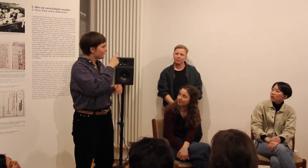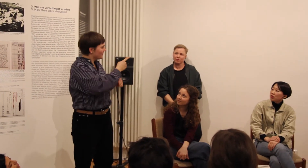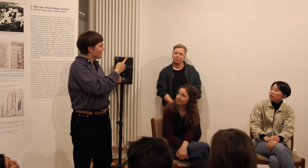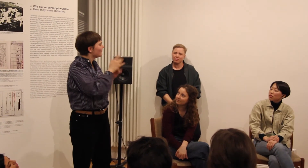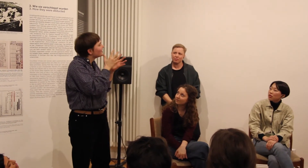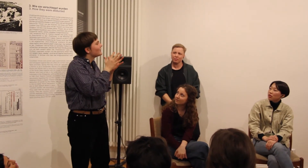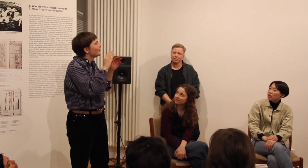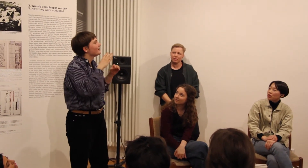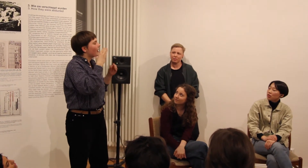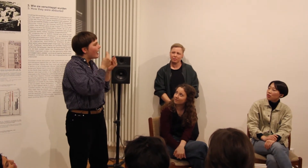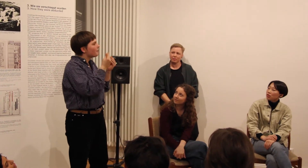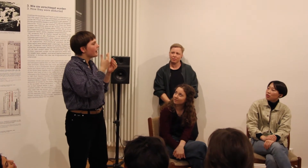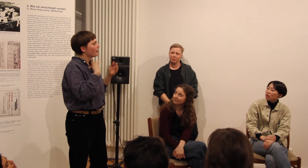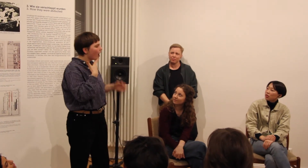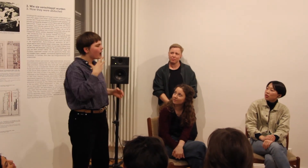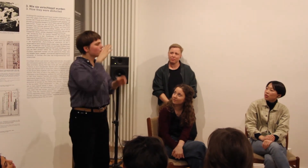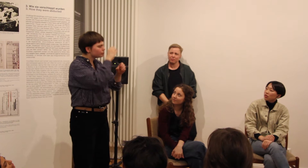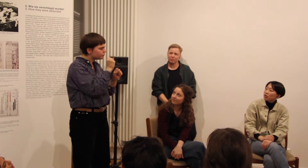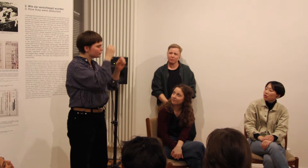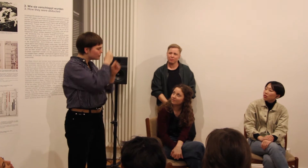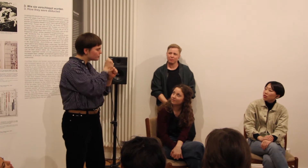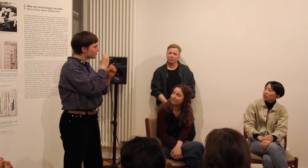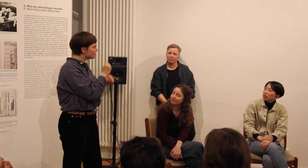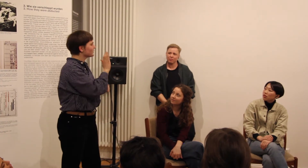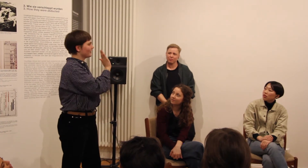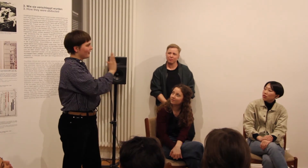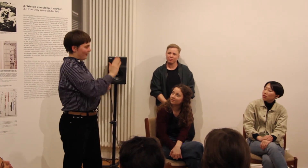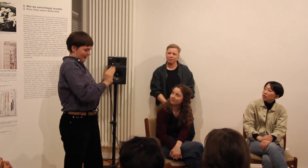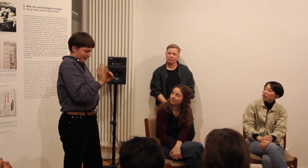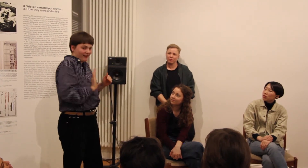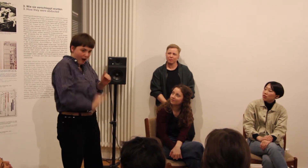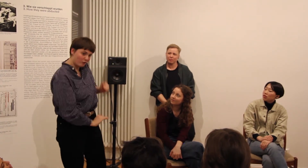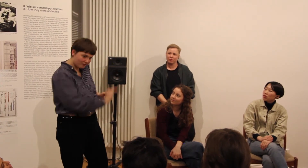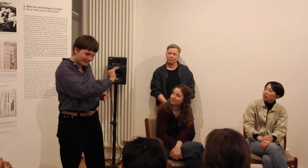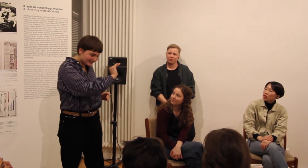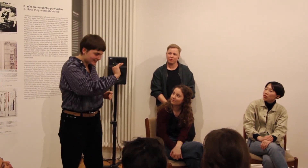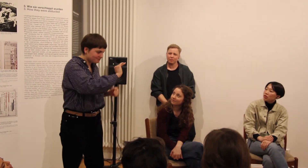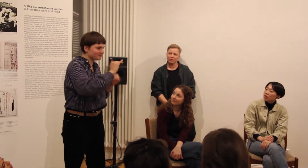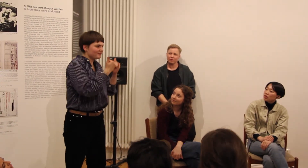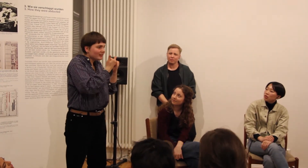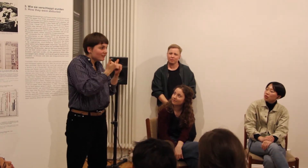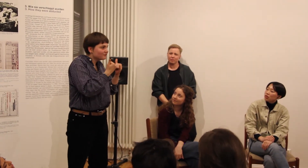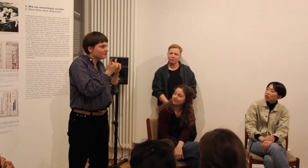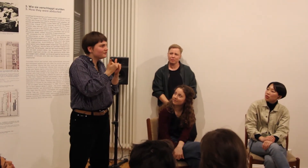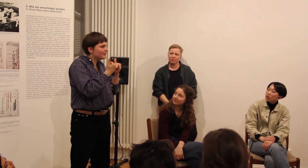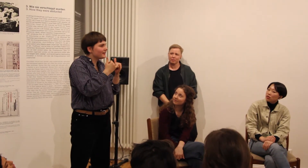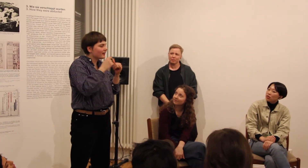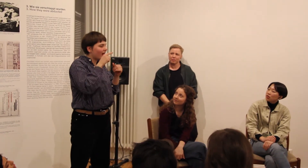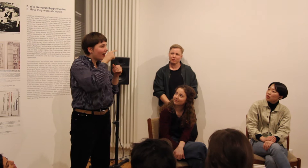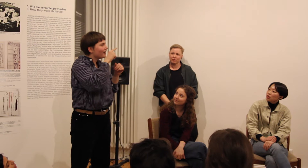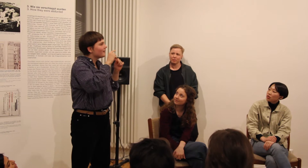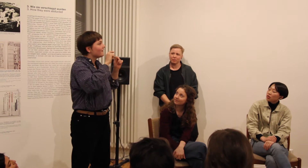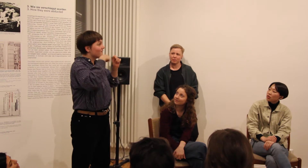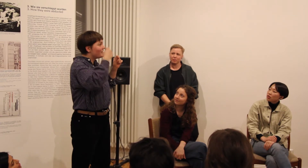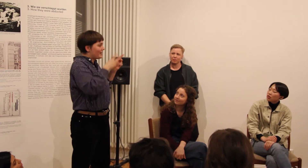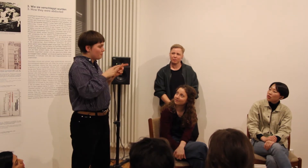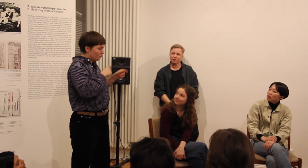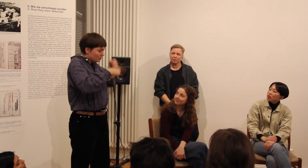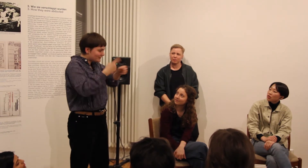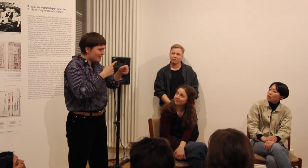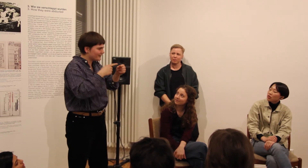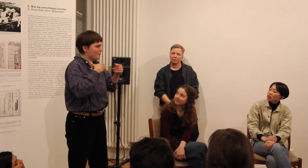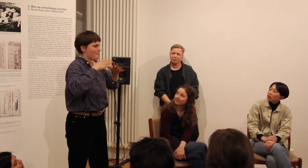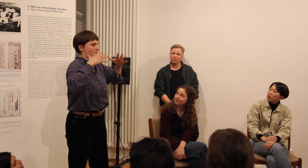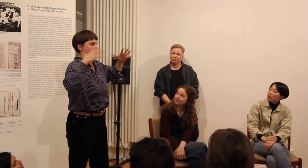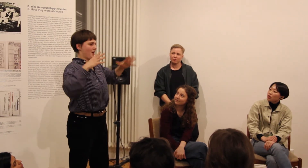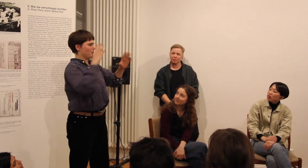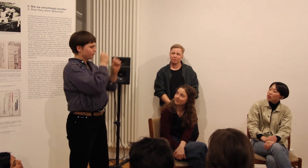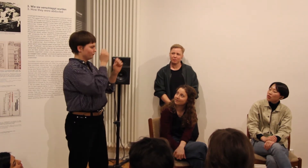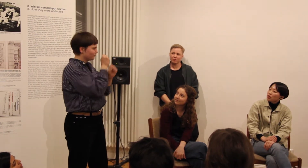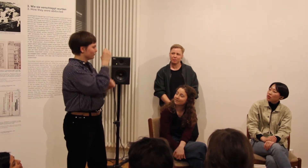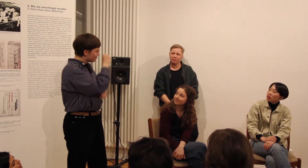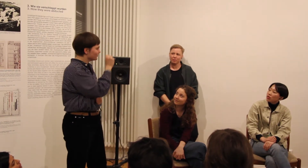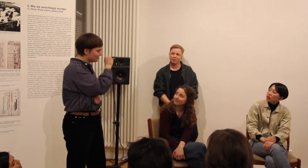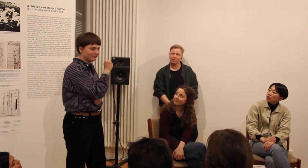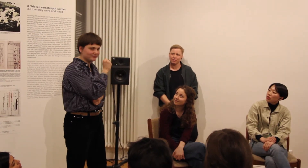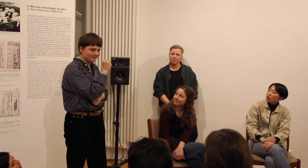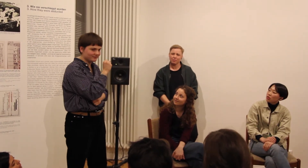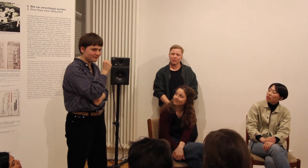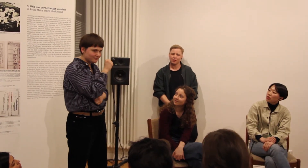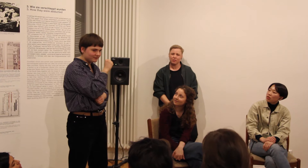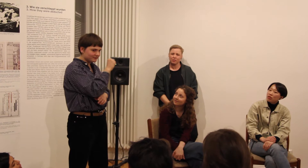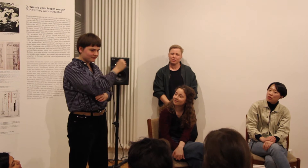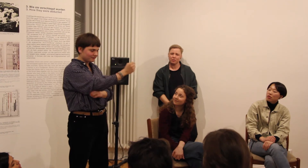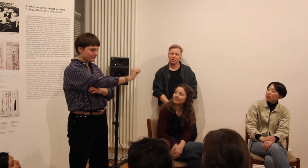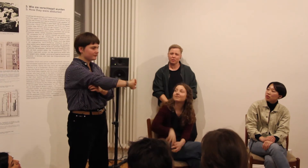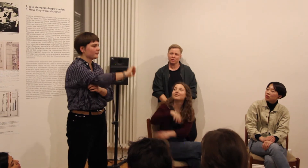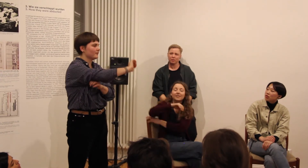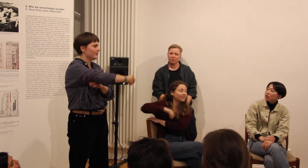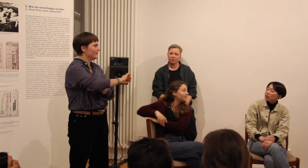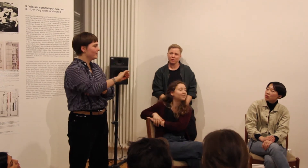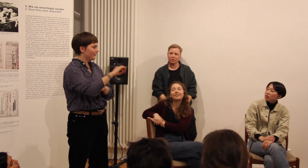aber ich habe es so wahrgenommen, dass so wie du aufgewachsen bist, der Prozess in den Film beschrieben wurde.